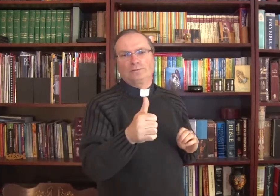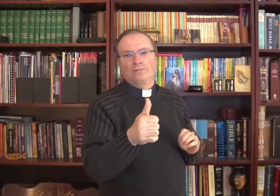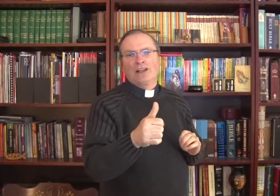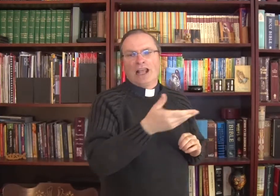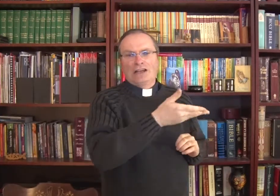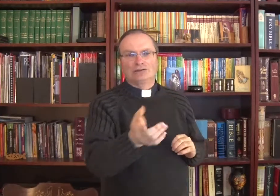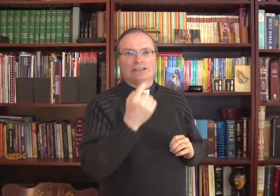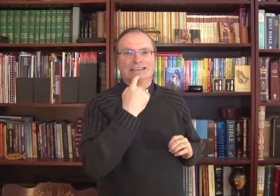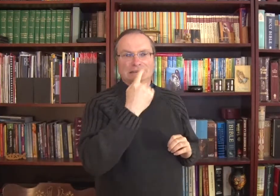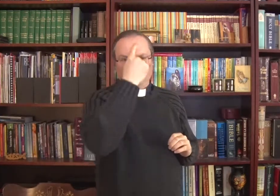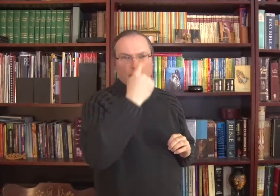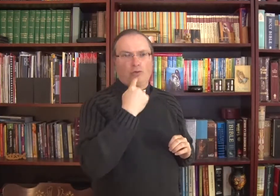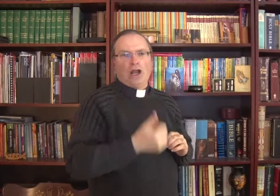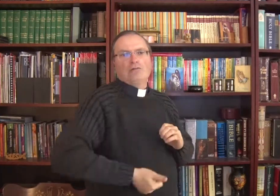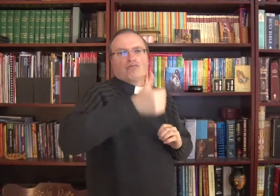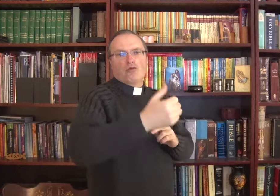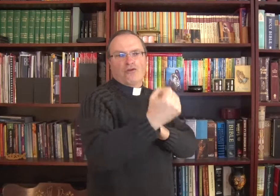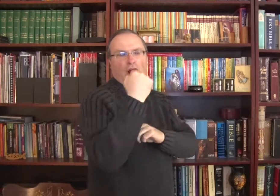à ceux qui se croient les plus forts,